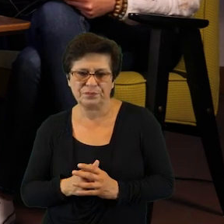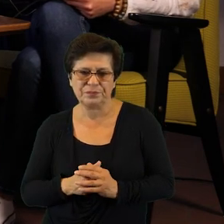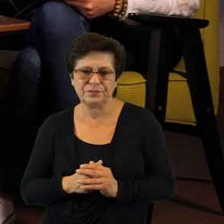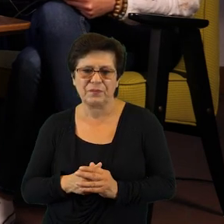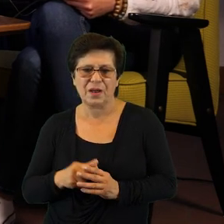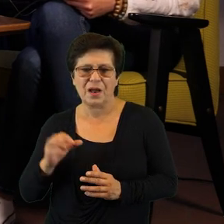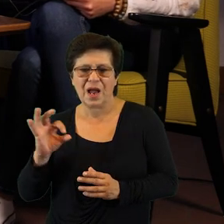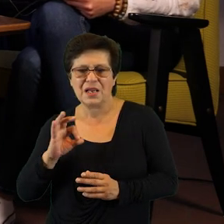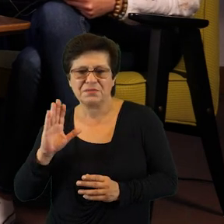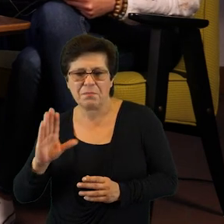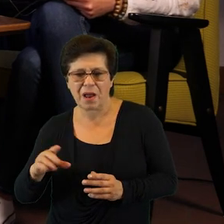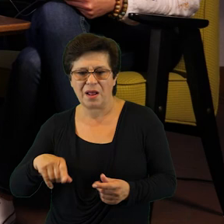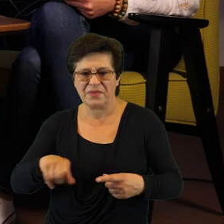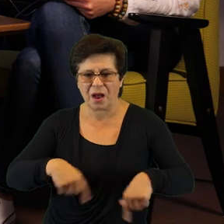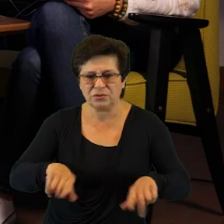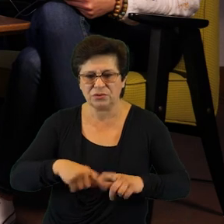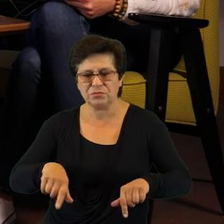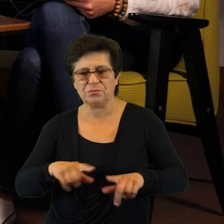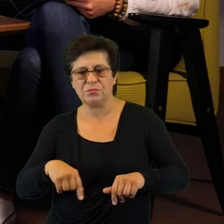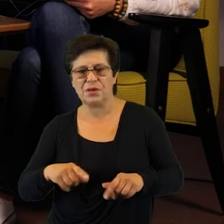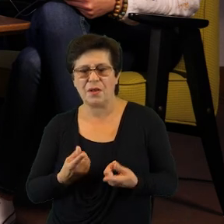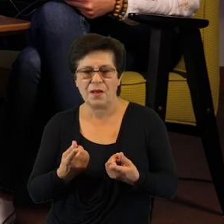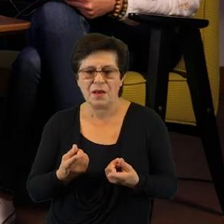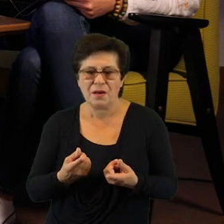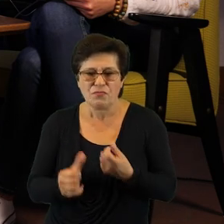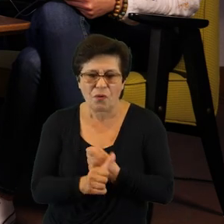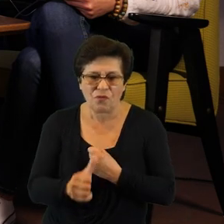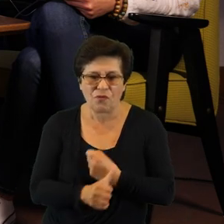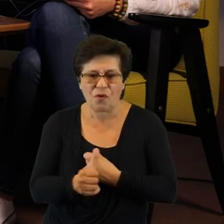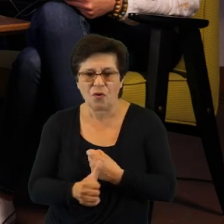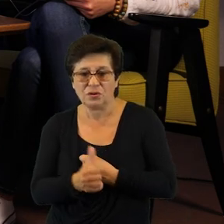i na co są dowody właśnie w tychże teczkach,